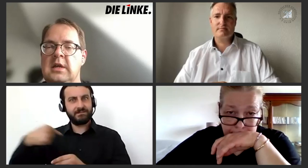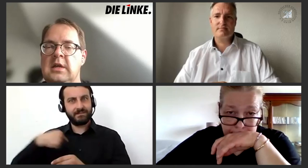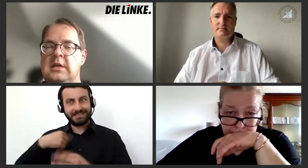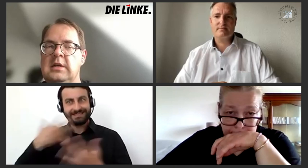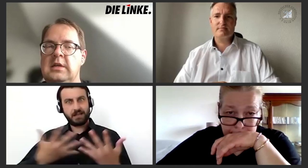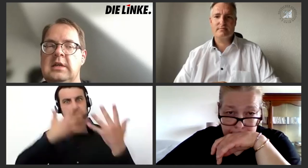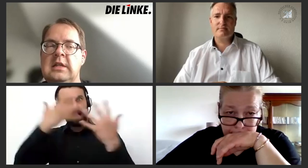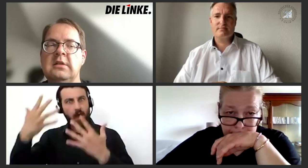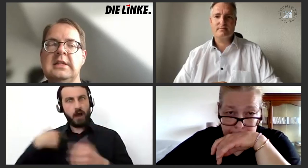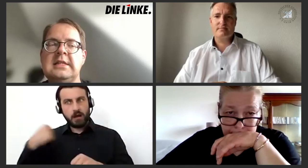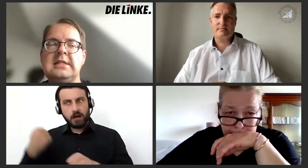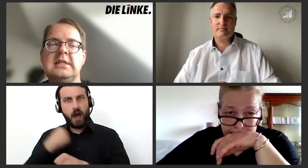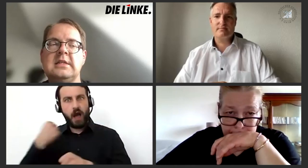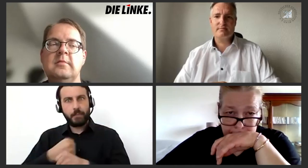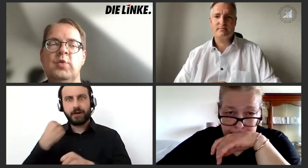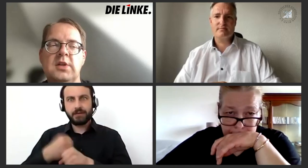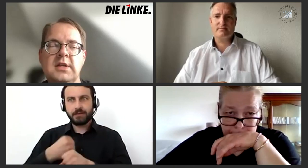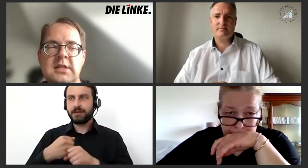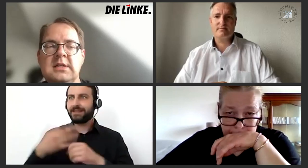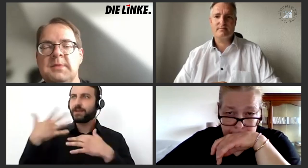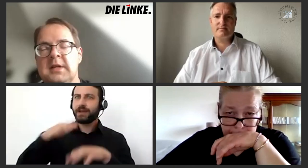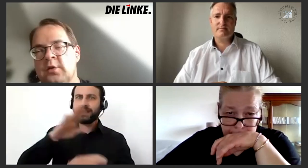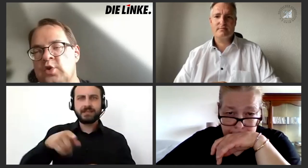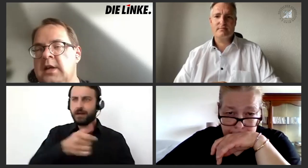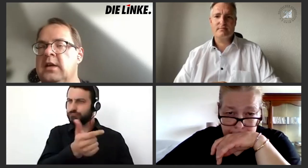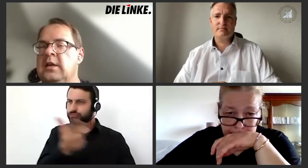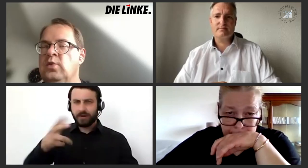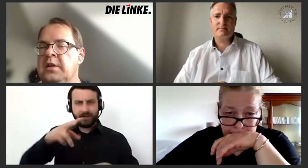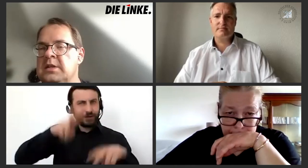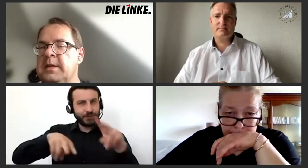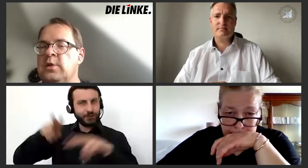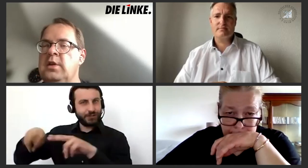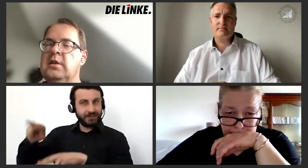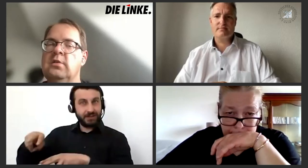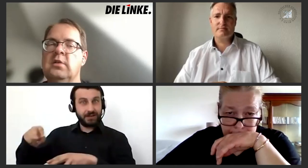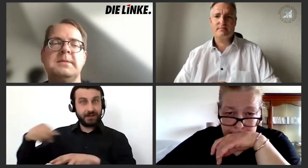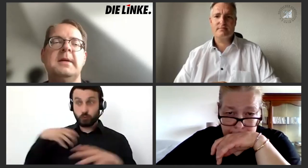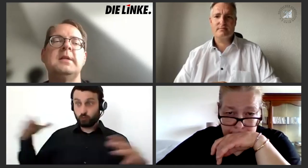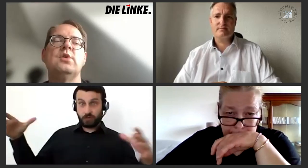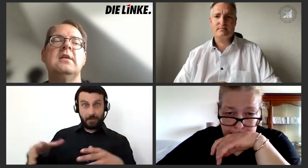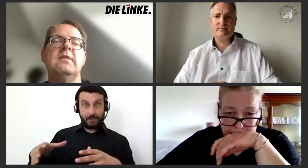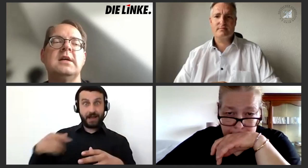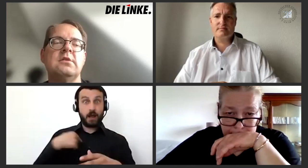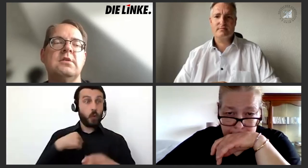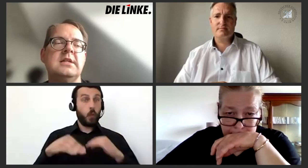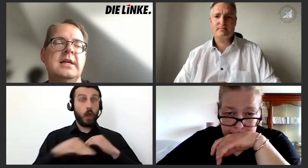Integrationskindern, dass es möglich ist. Mit einer Kollegin oder einer zweiten Kollegin oder einem